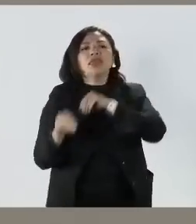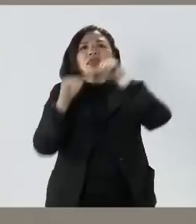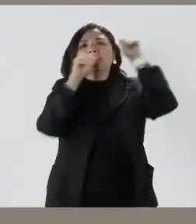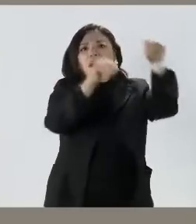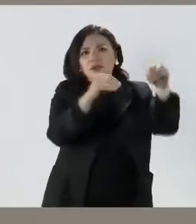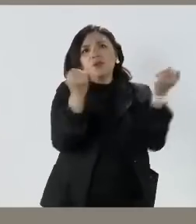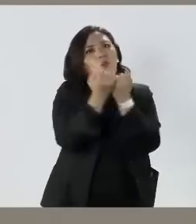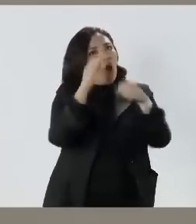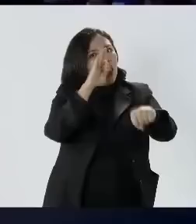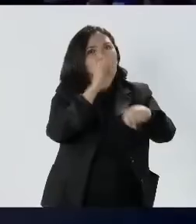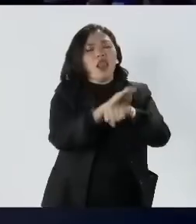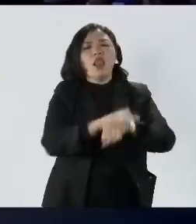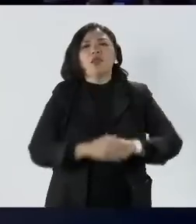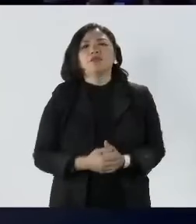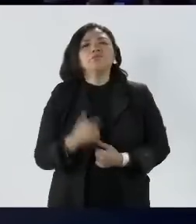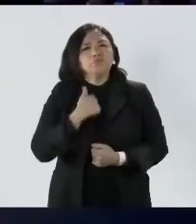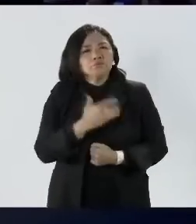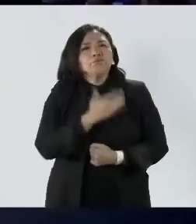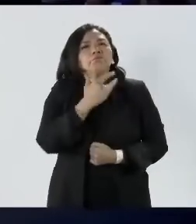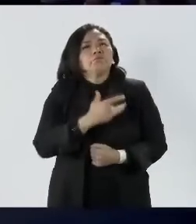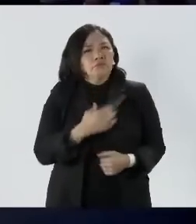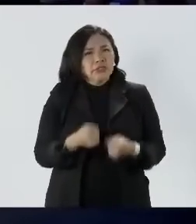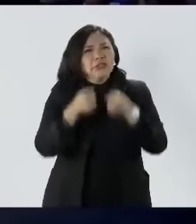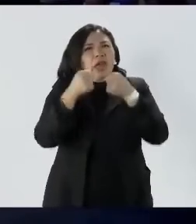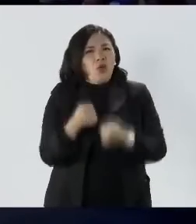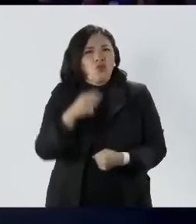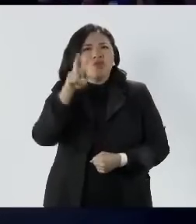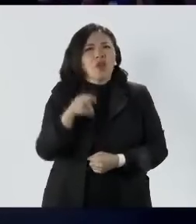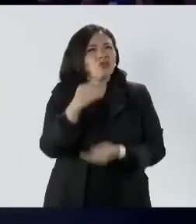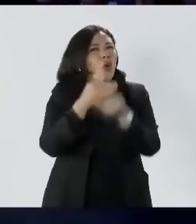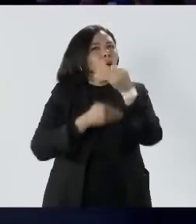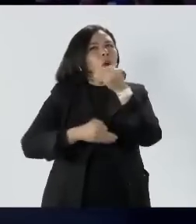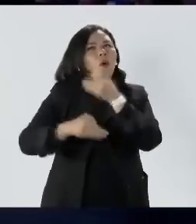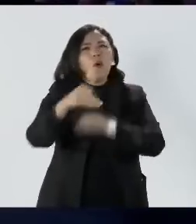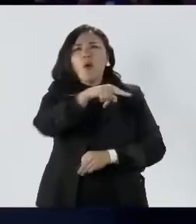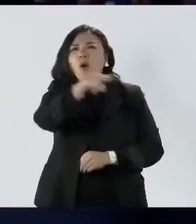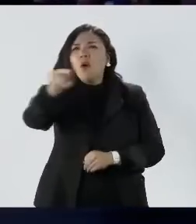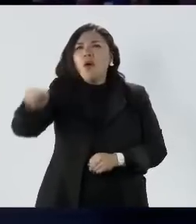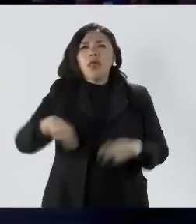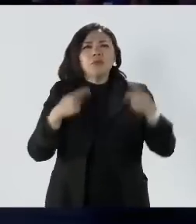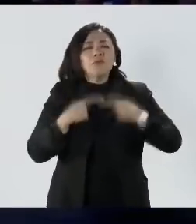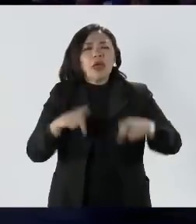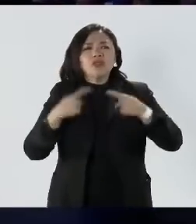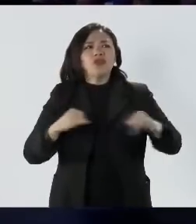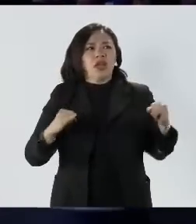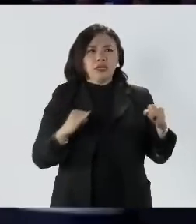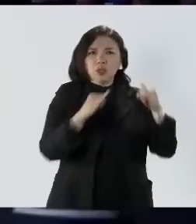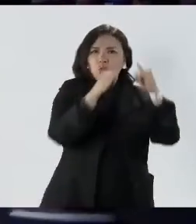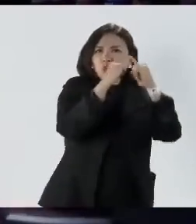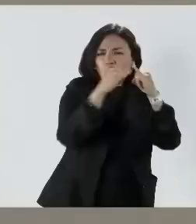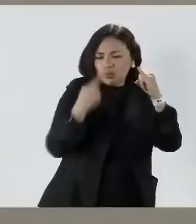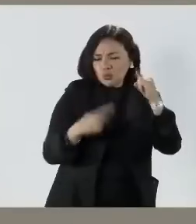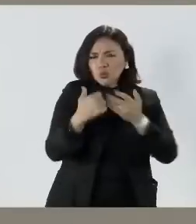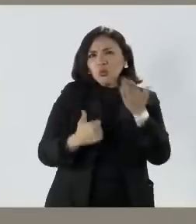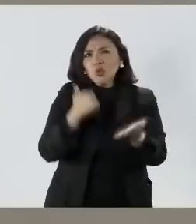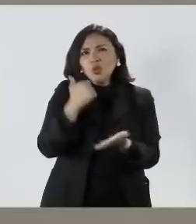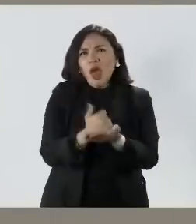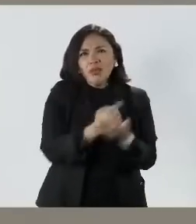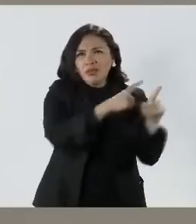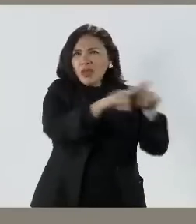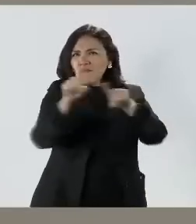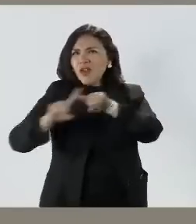estoy segura que todas y todos ustedes todas las instituciones de la ciudad vamos a unirnos